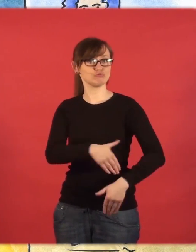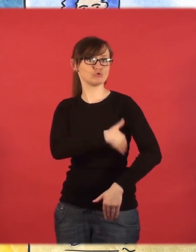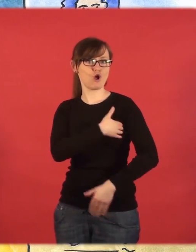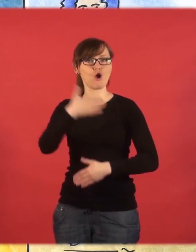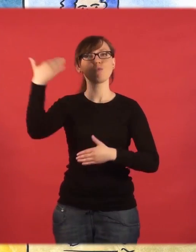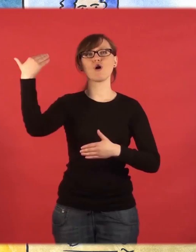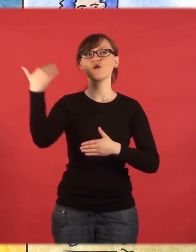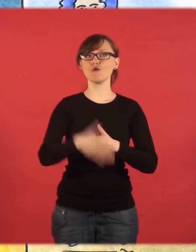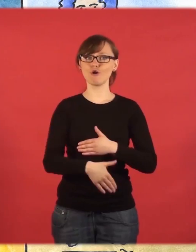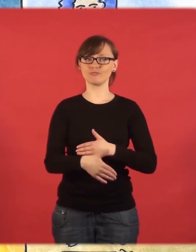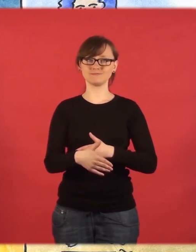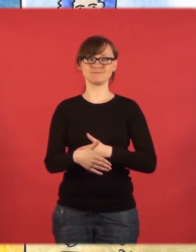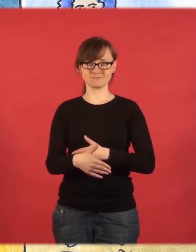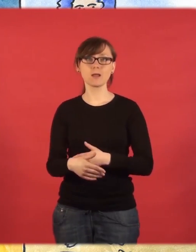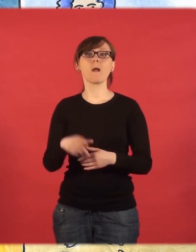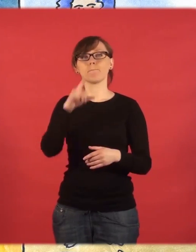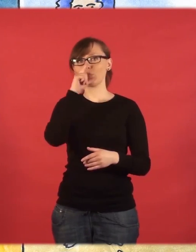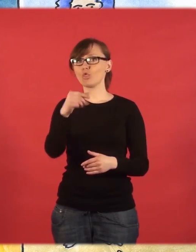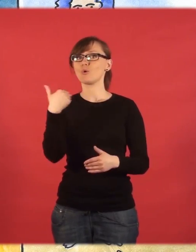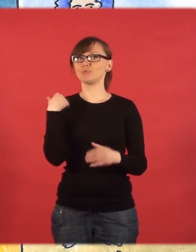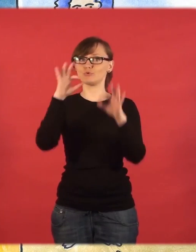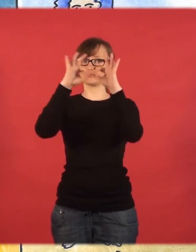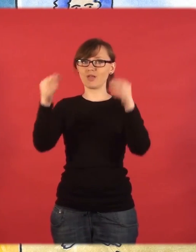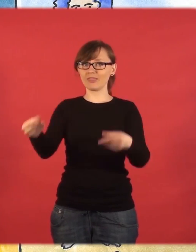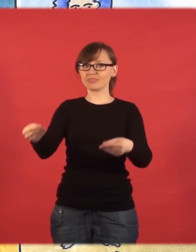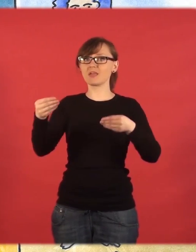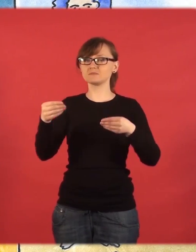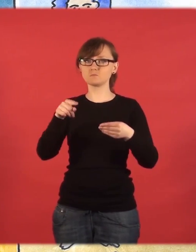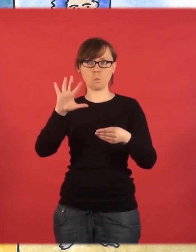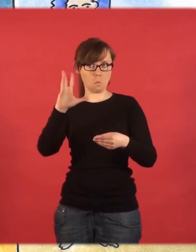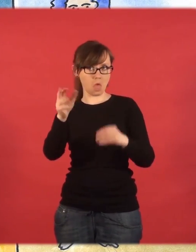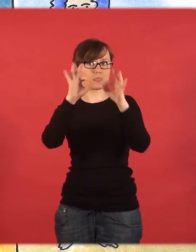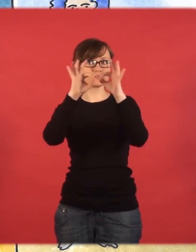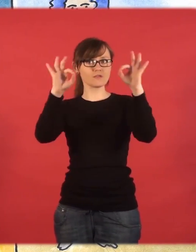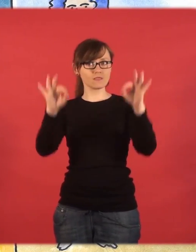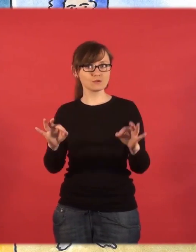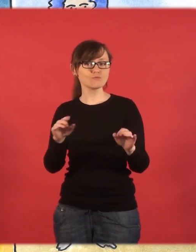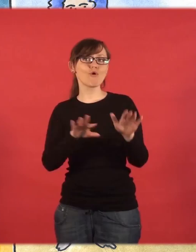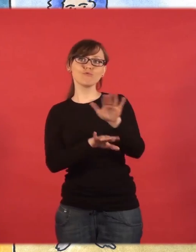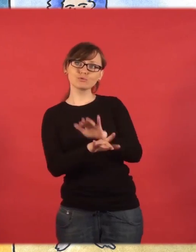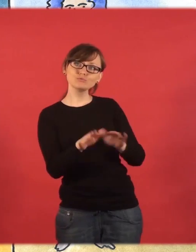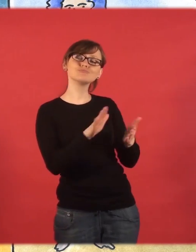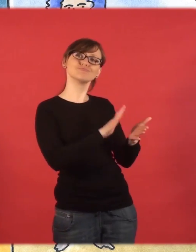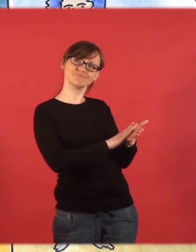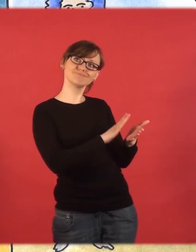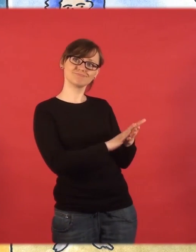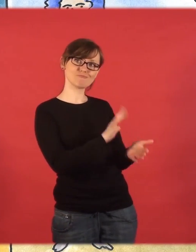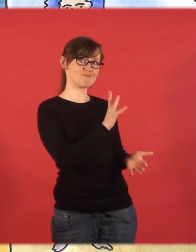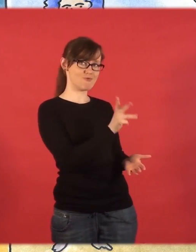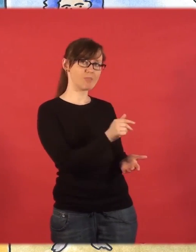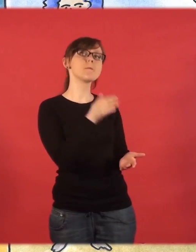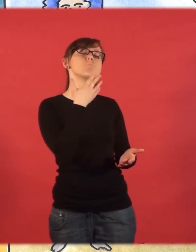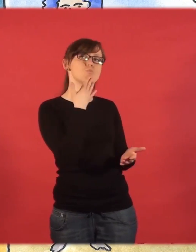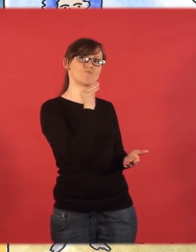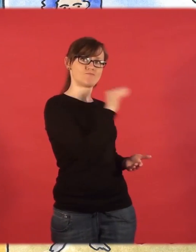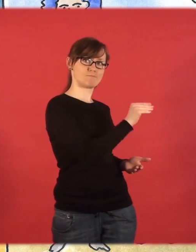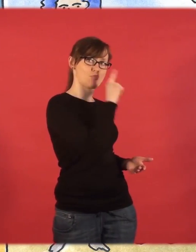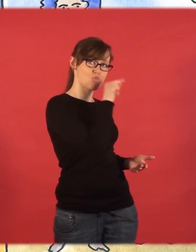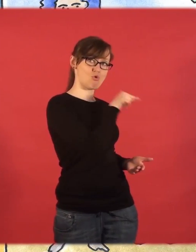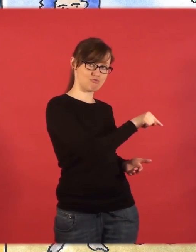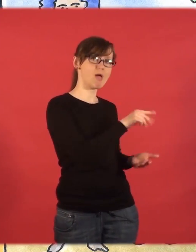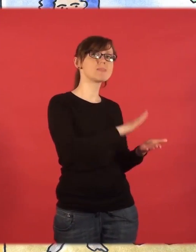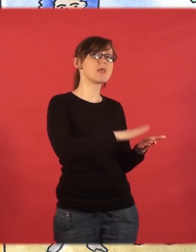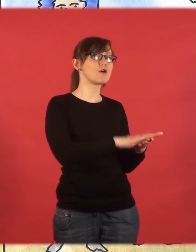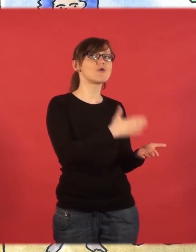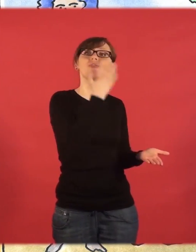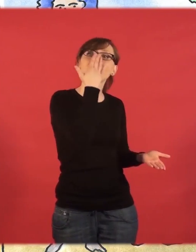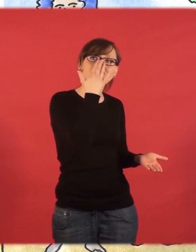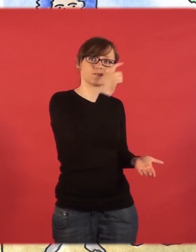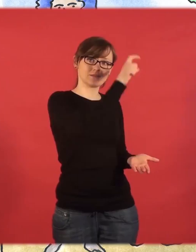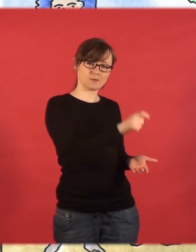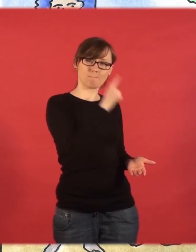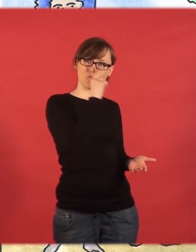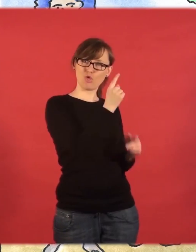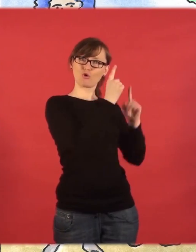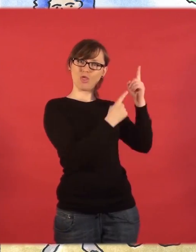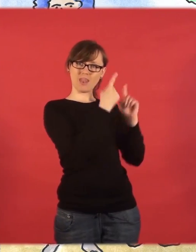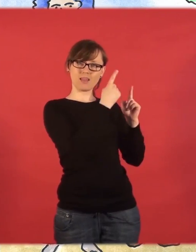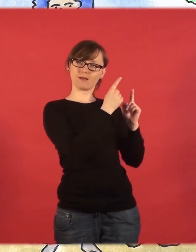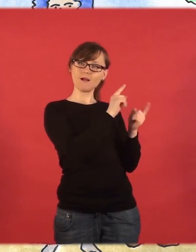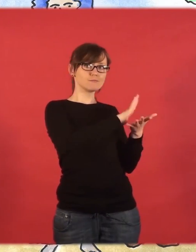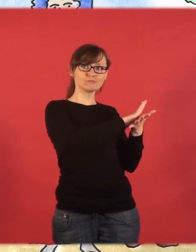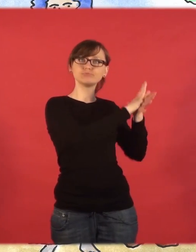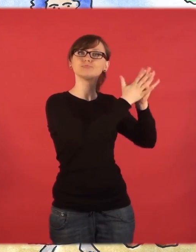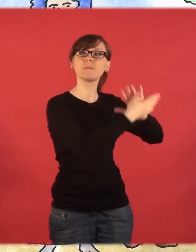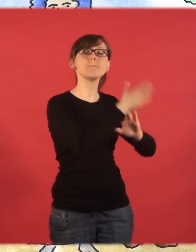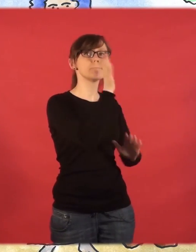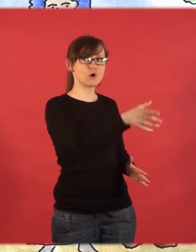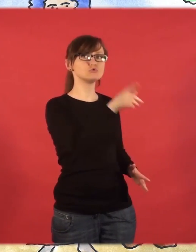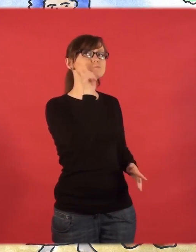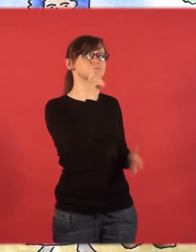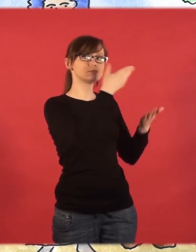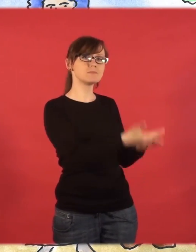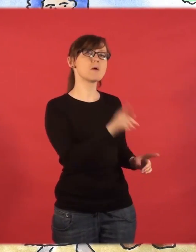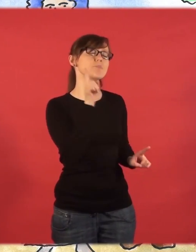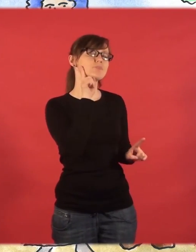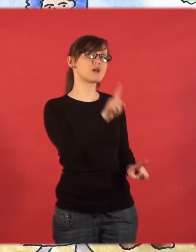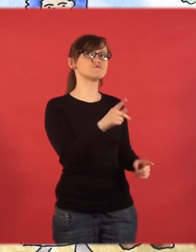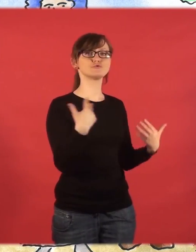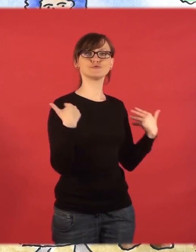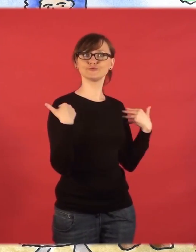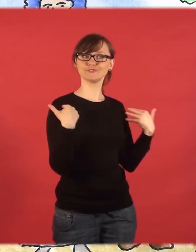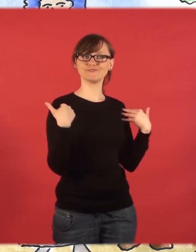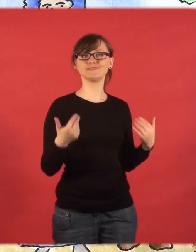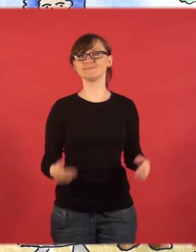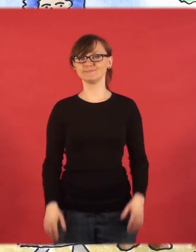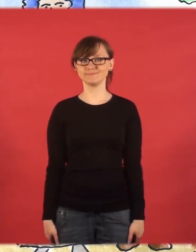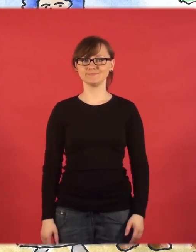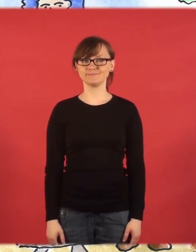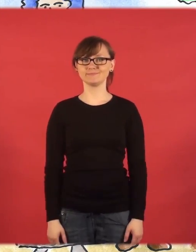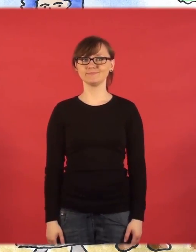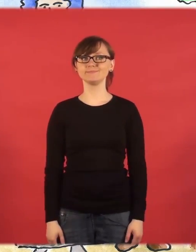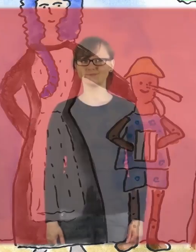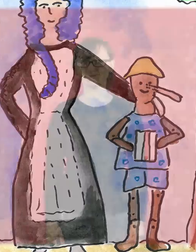Na koniec roku przyniósł świadectwo z wyróżnieniem. Wróżka obiecała mu, że w nagrodę stanie się prawdziwym chłopcem.